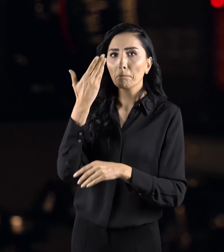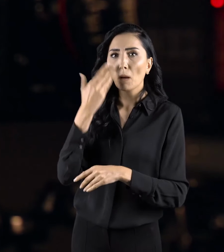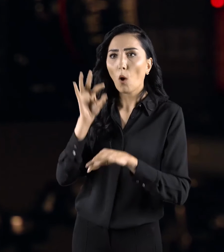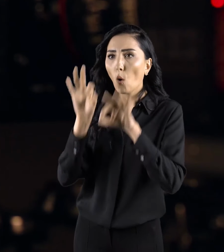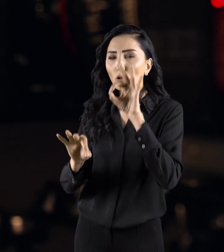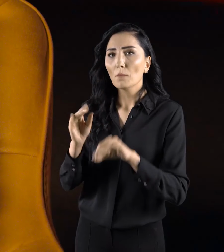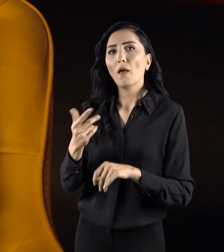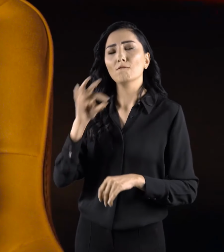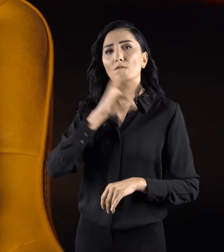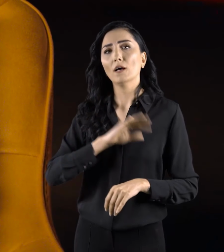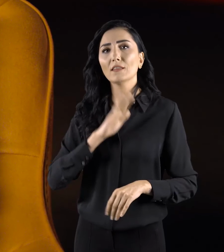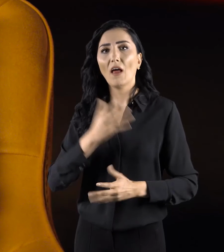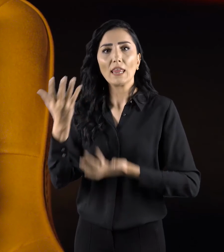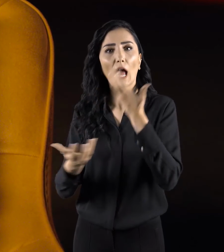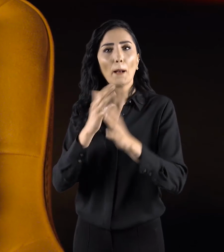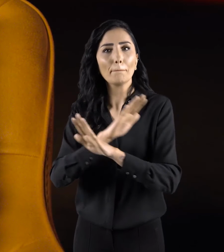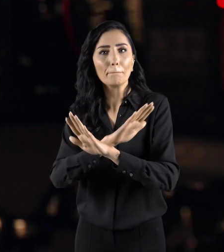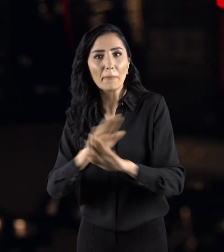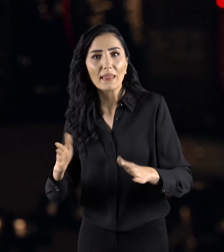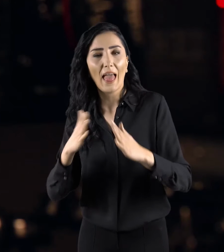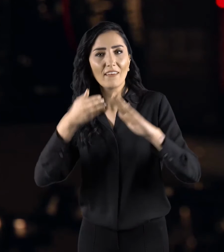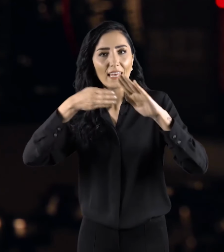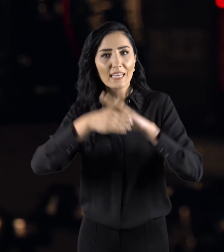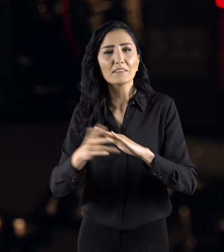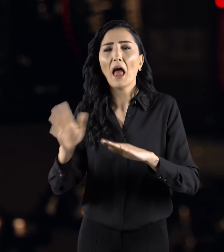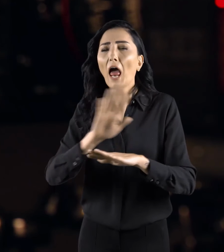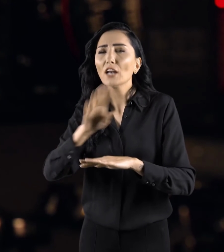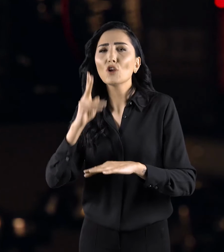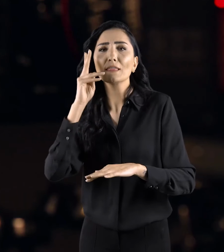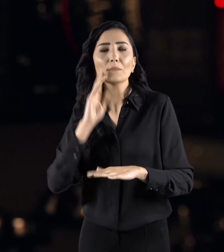Yangın bitti ve eve girdik malzemelerimiz her şeyi temizledik,